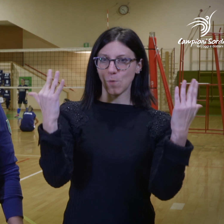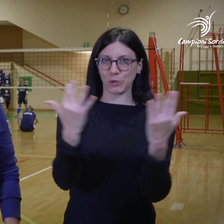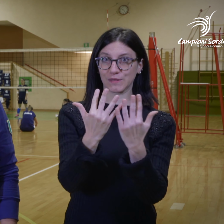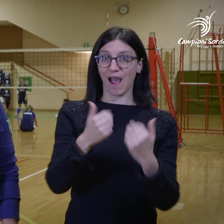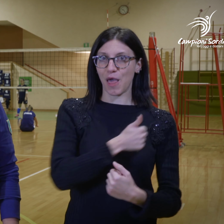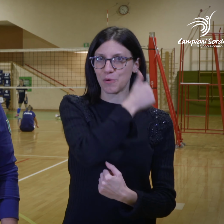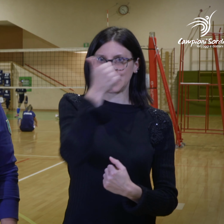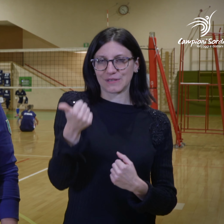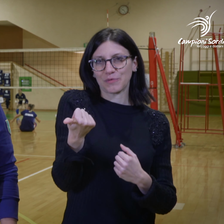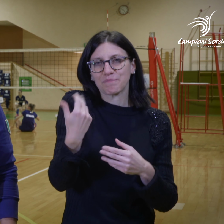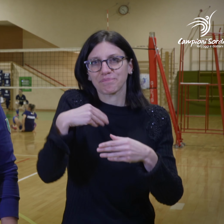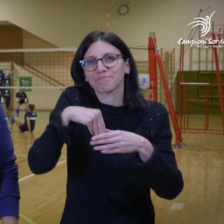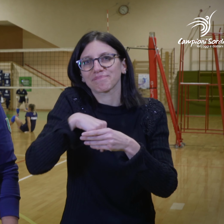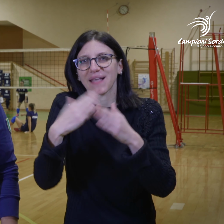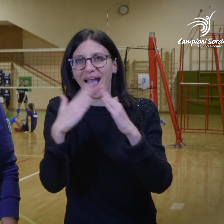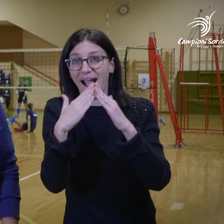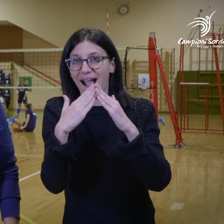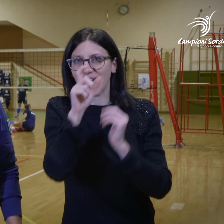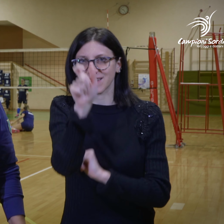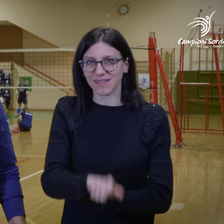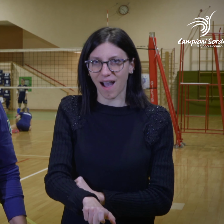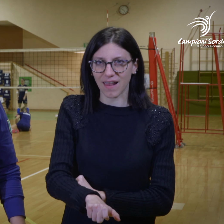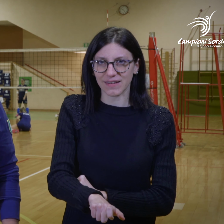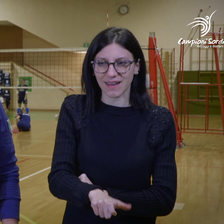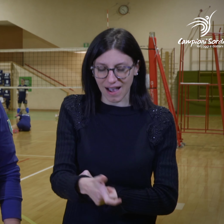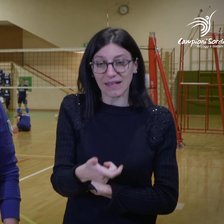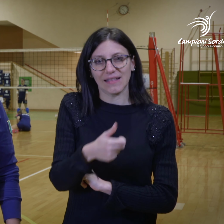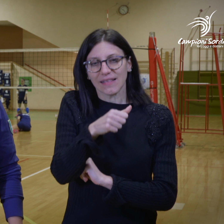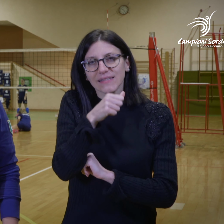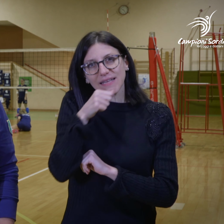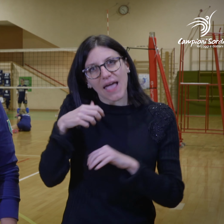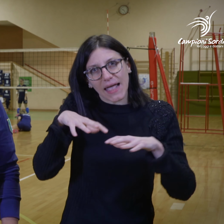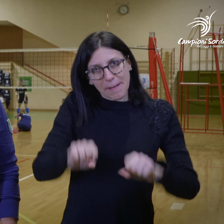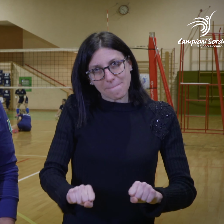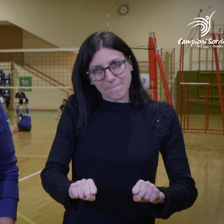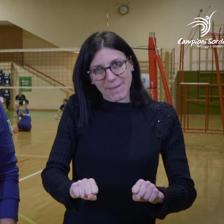cosa davvero importante e cercheremo di mettercela tutta. Questo è l'accordo che